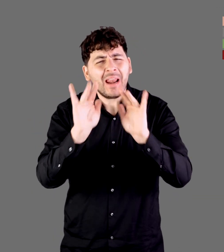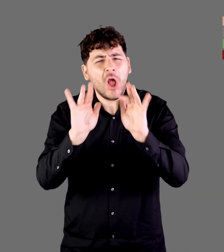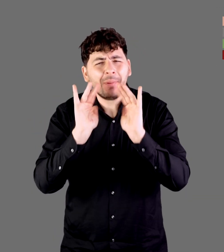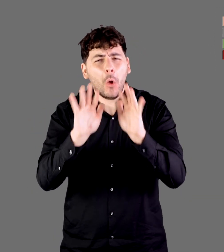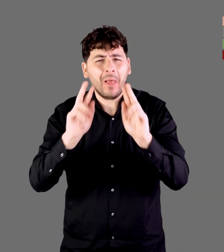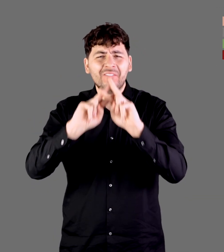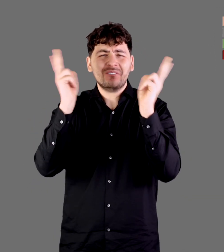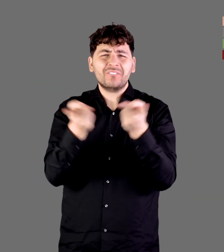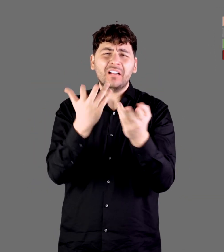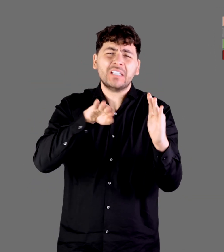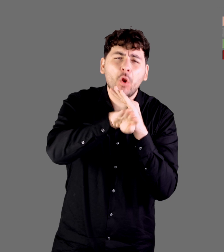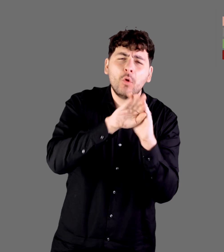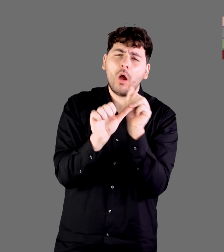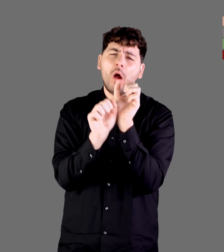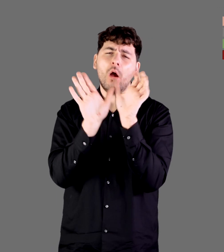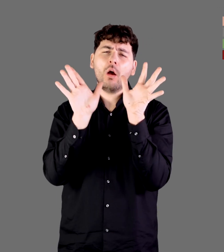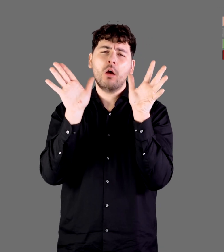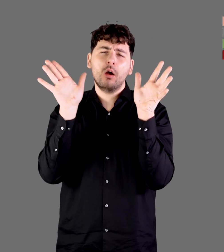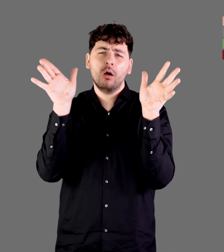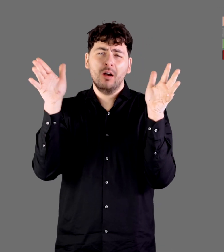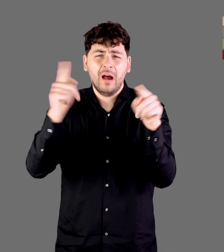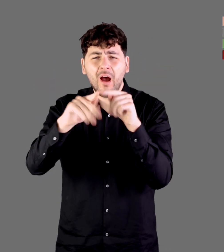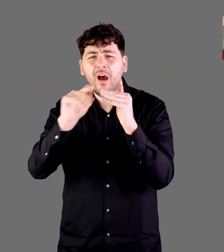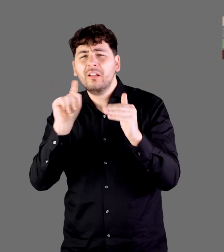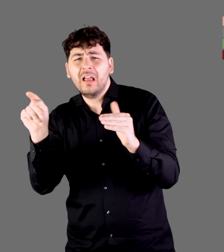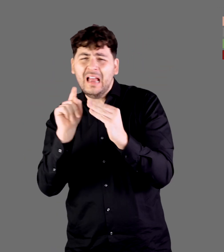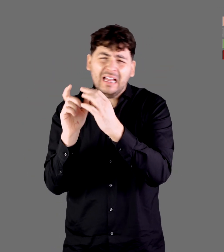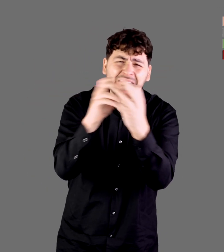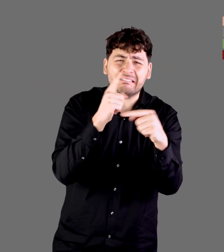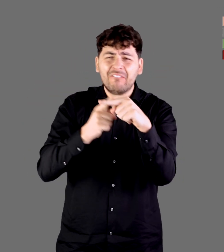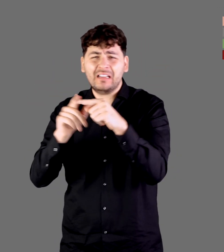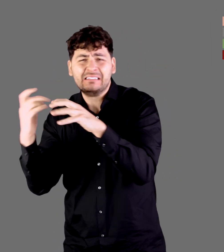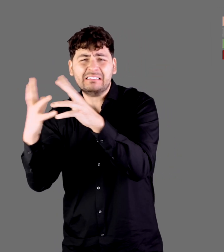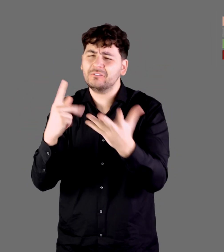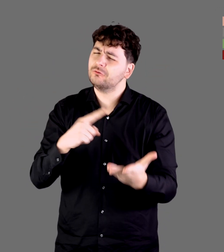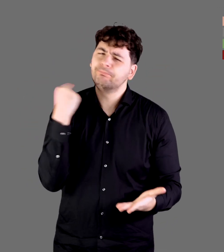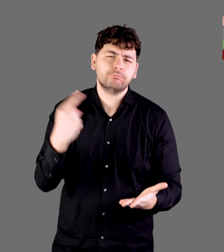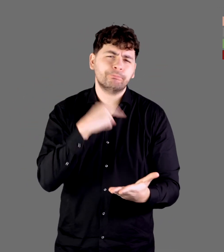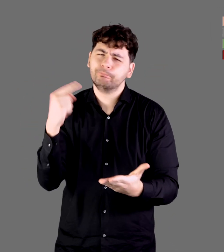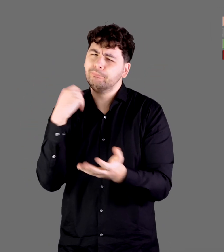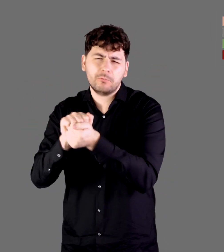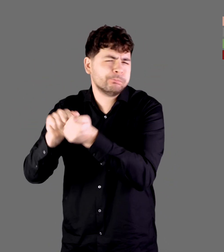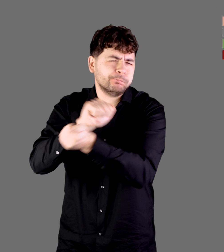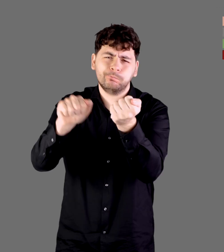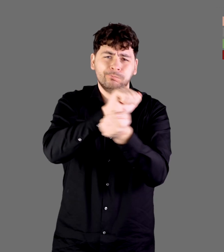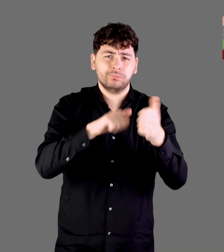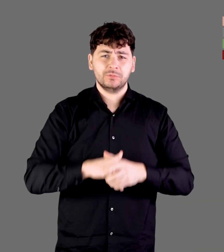Millionen waren weltweit auf der Flucht, ganze Landstriche waren zerstört.